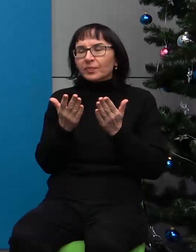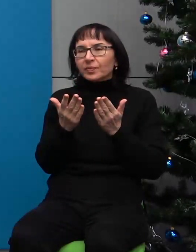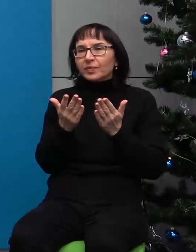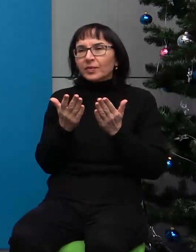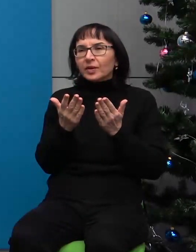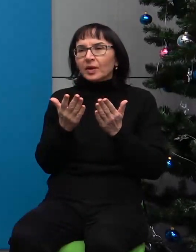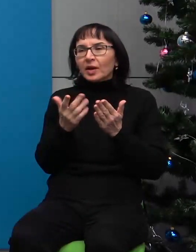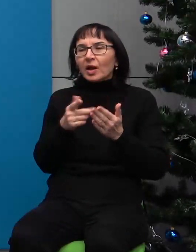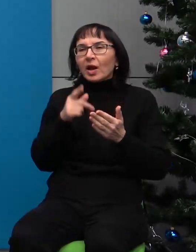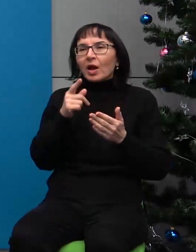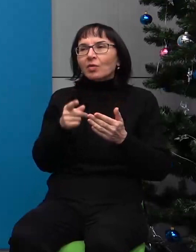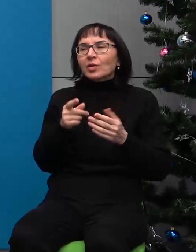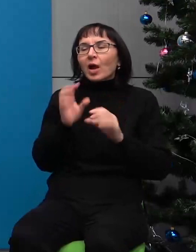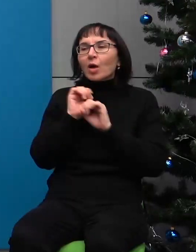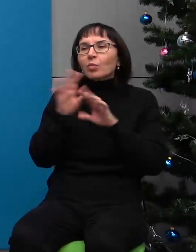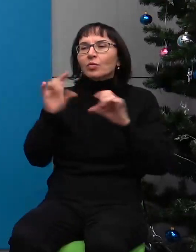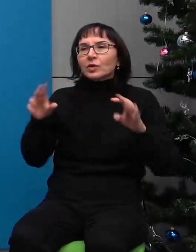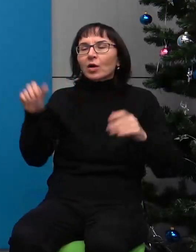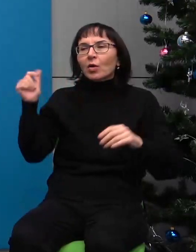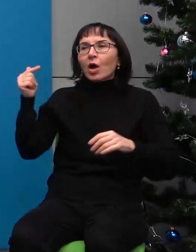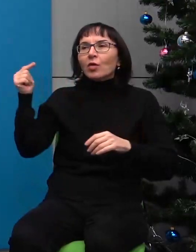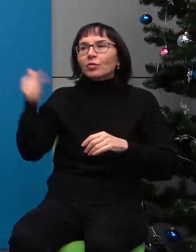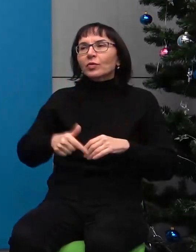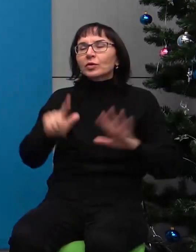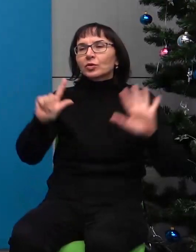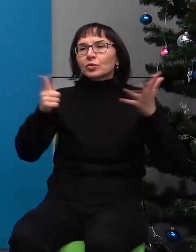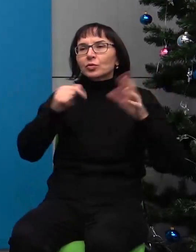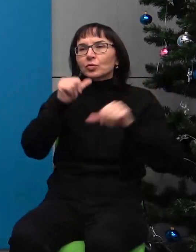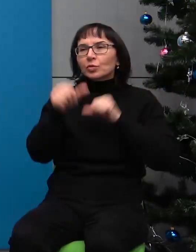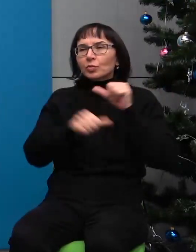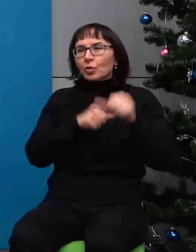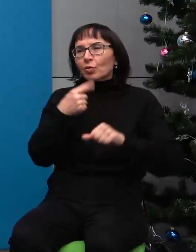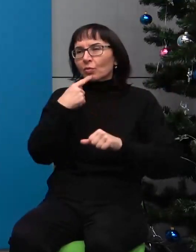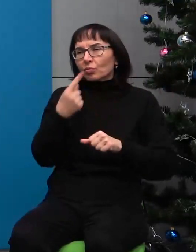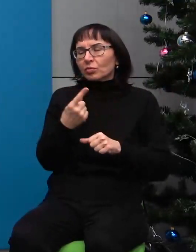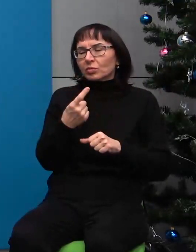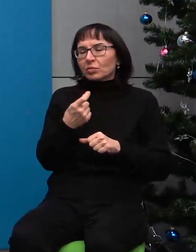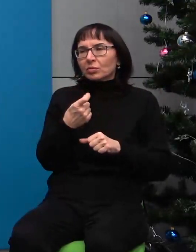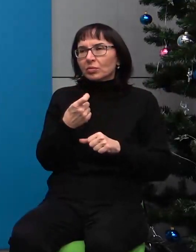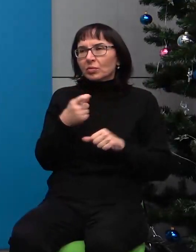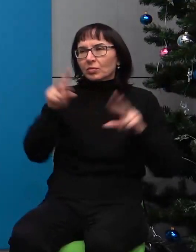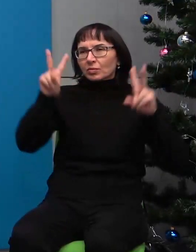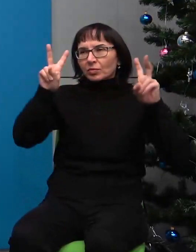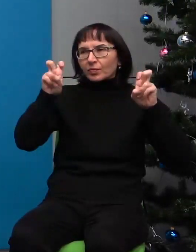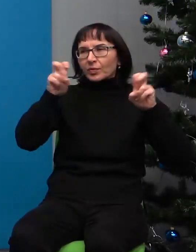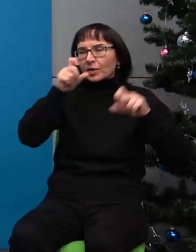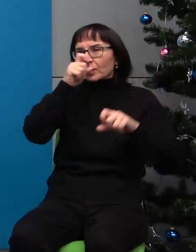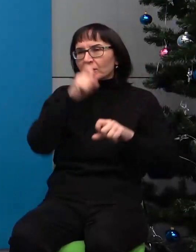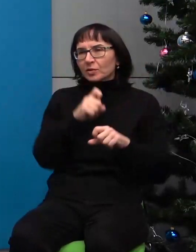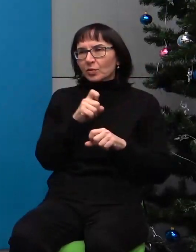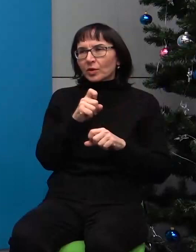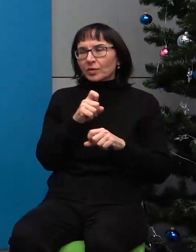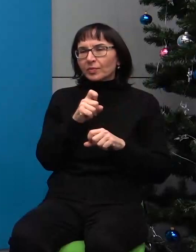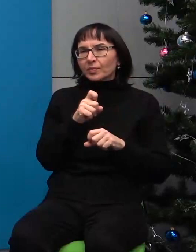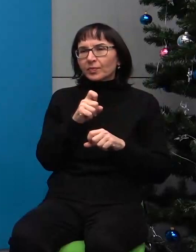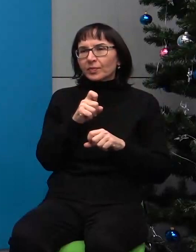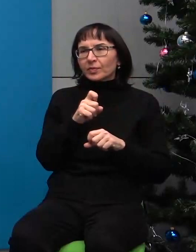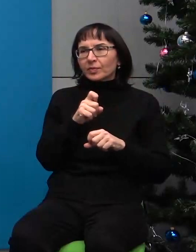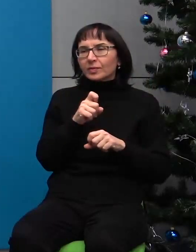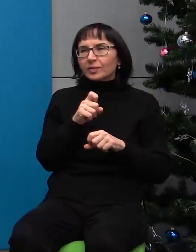I dlatego jak mi profesor w 2007 roku powiedział, to ja mówię, zły? Pamiętacie państwo, taka gazeta kiedyś była, Urbana. Zły.